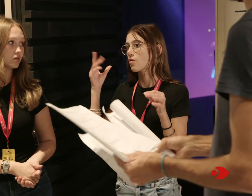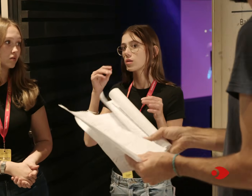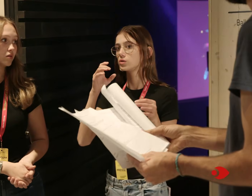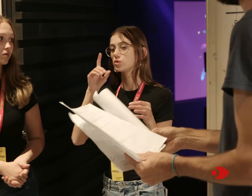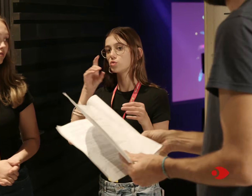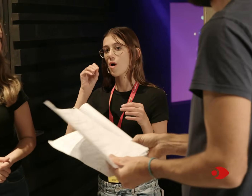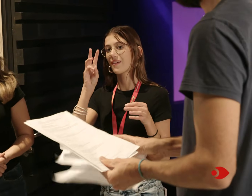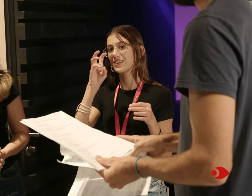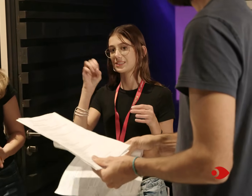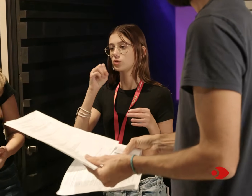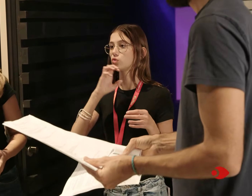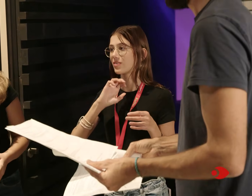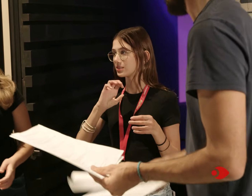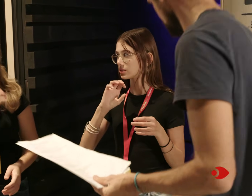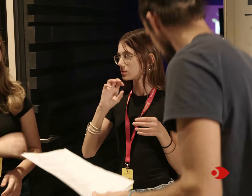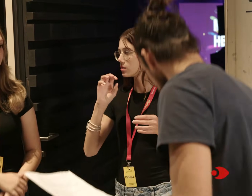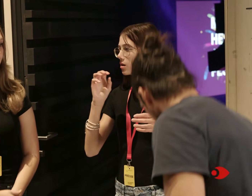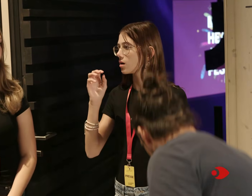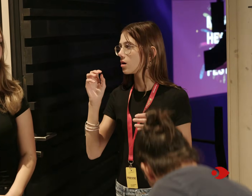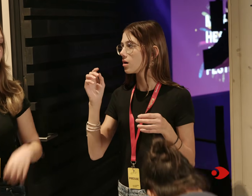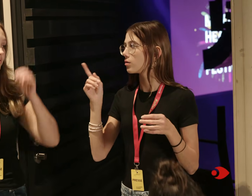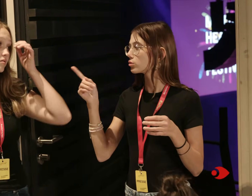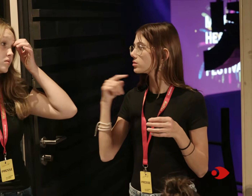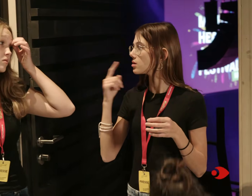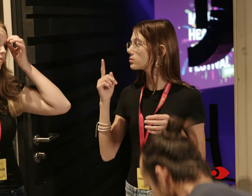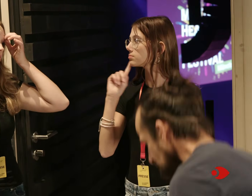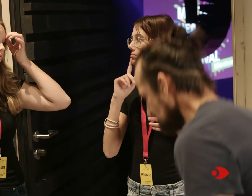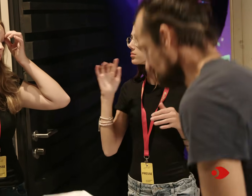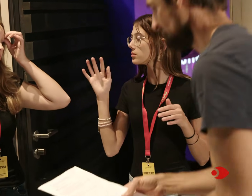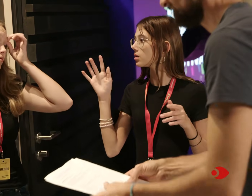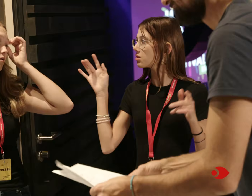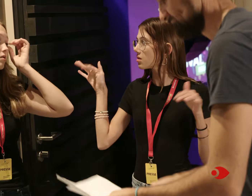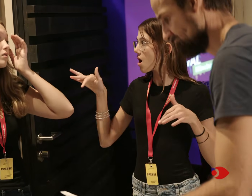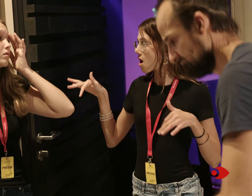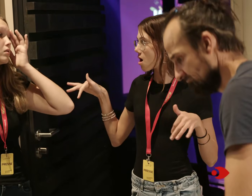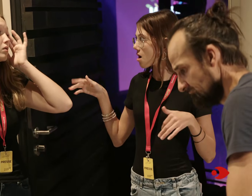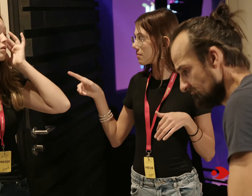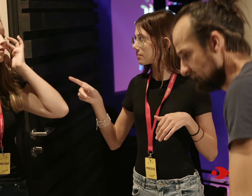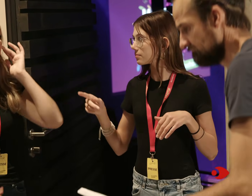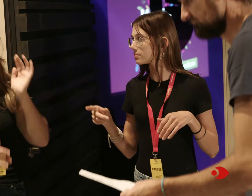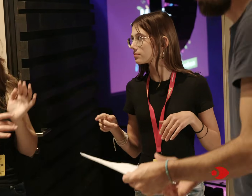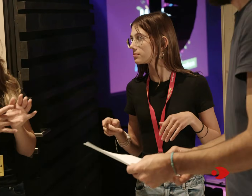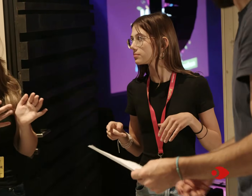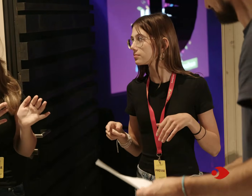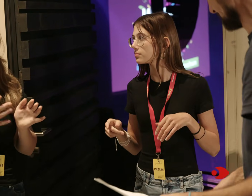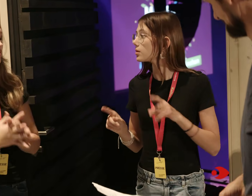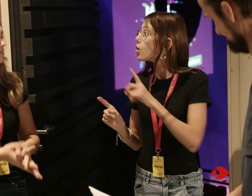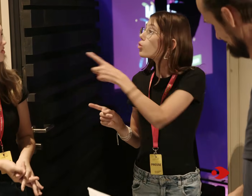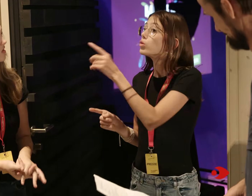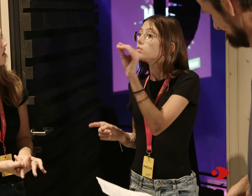ZOE WEES. - Z O E. Du sagst dann, dass Gehörlose hier sind. Warum?